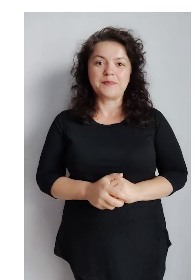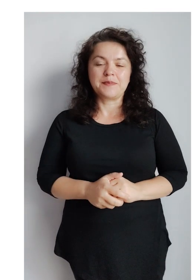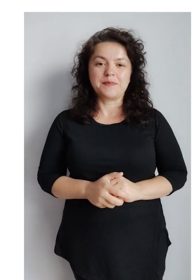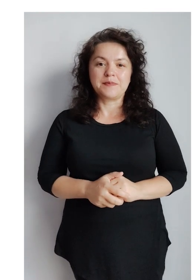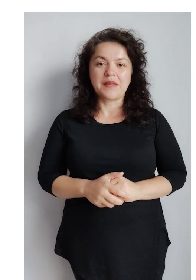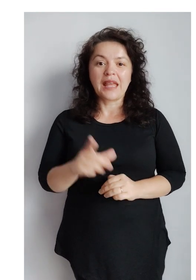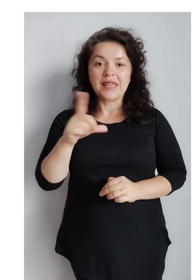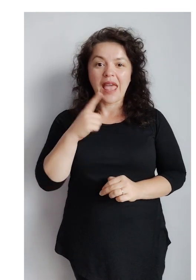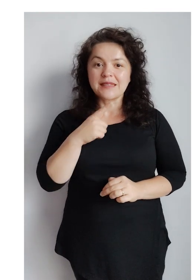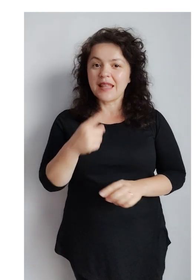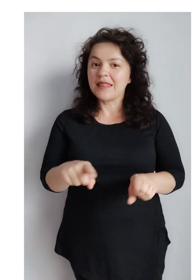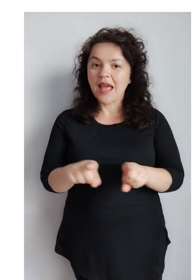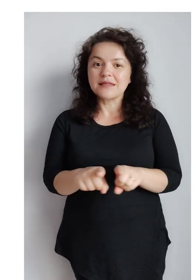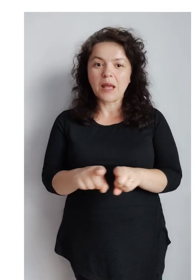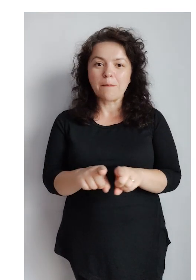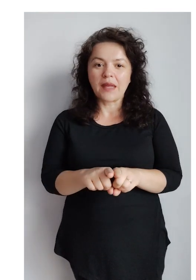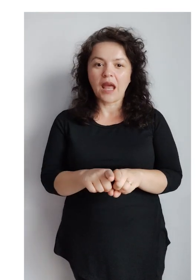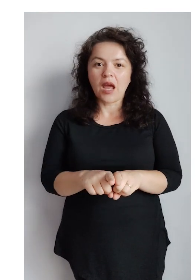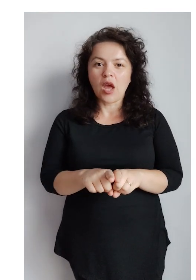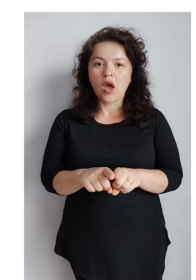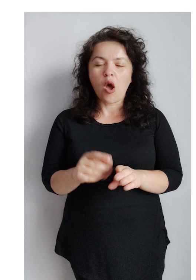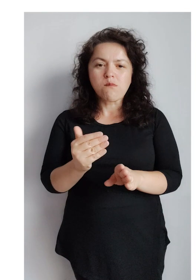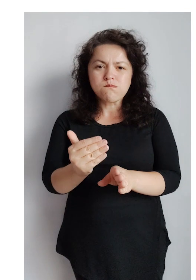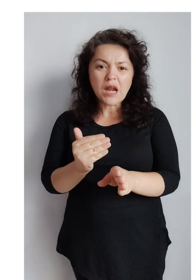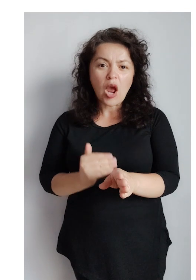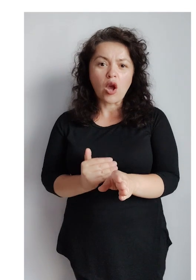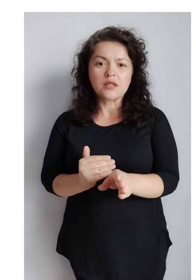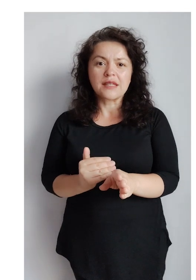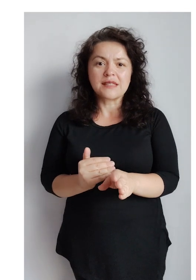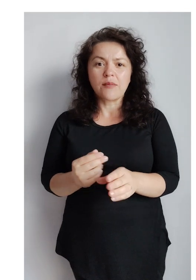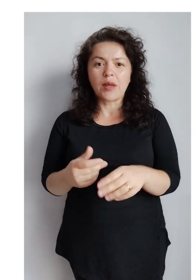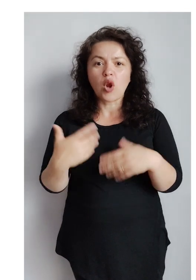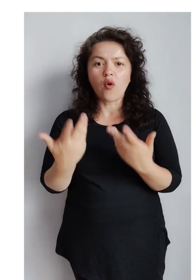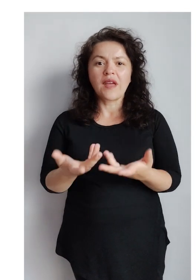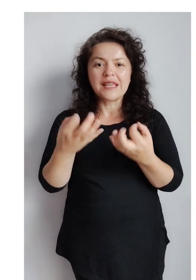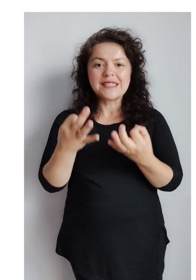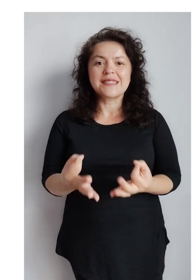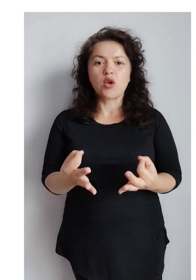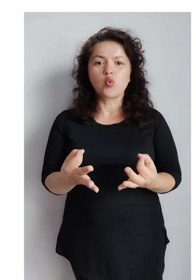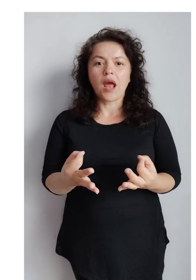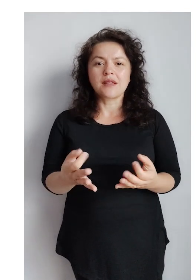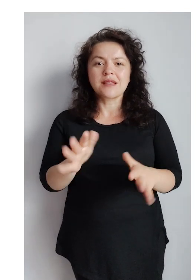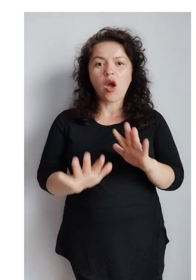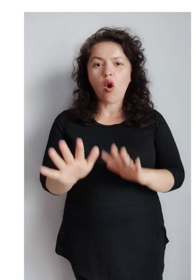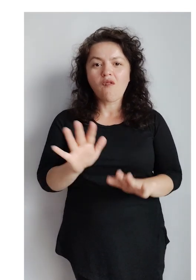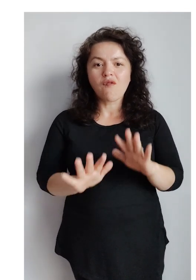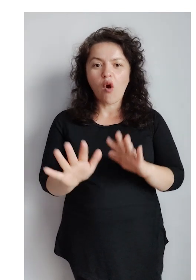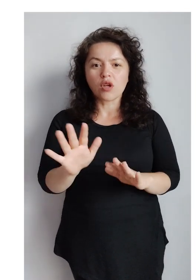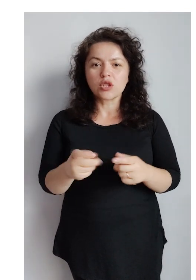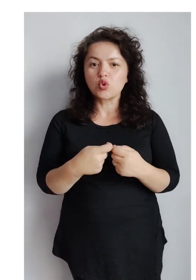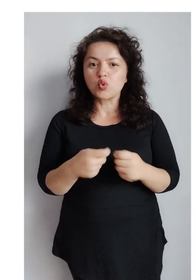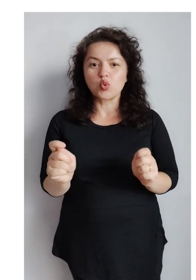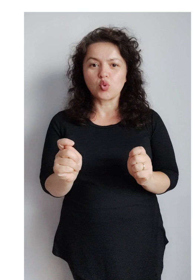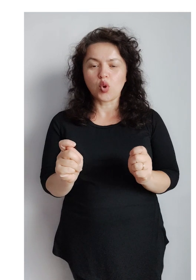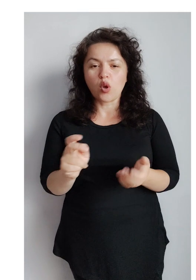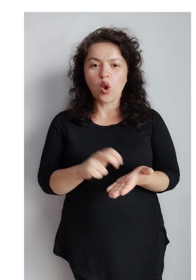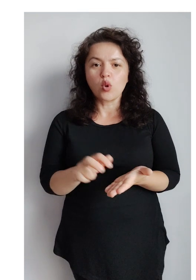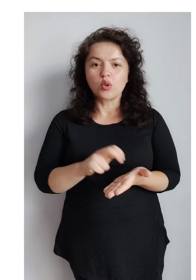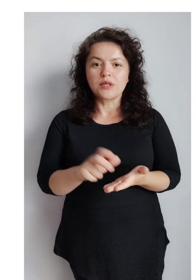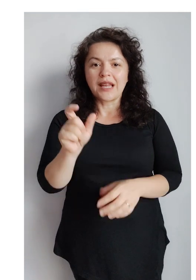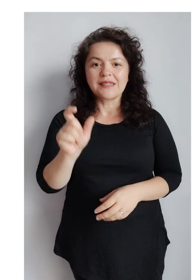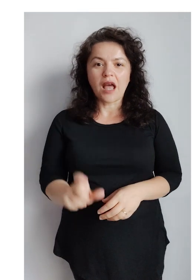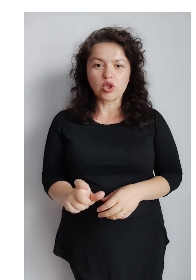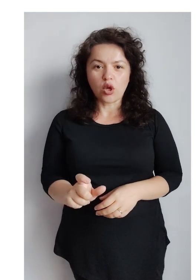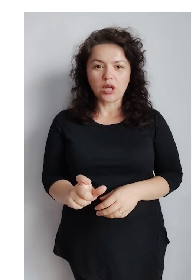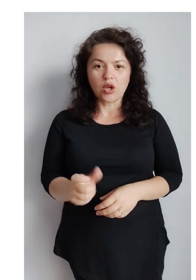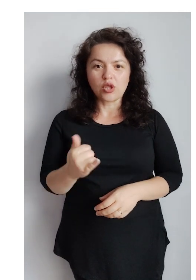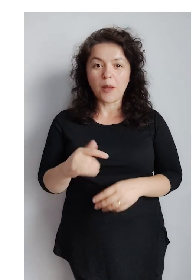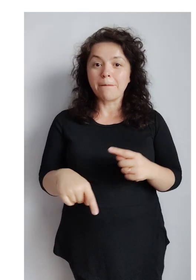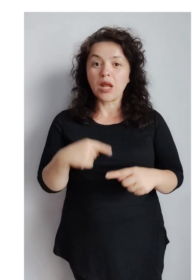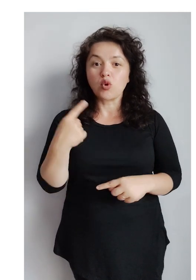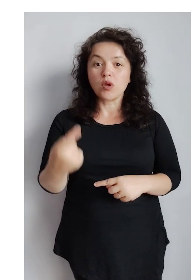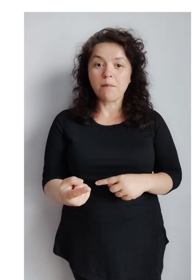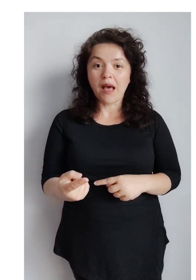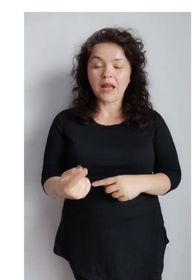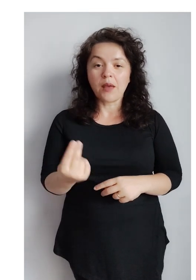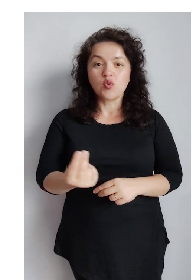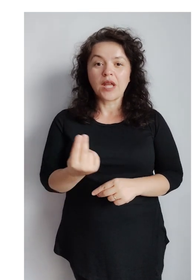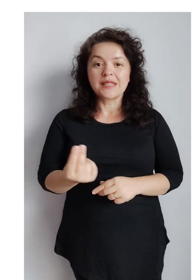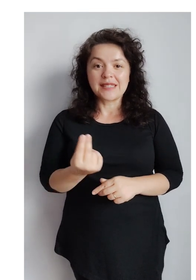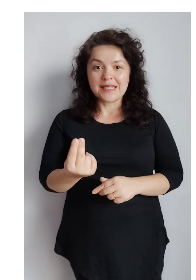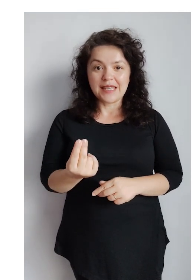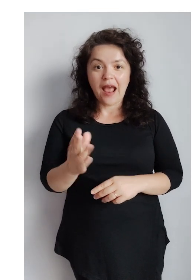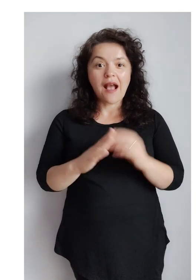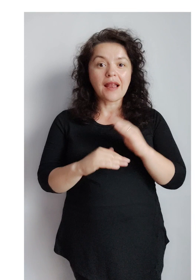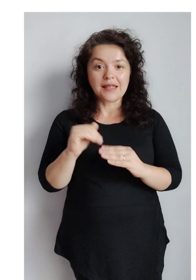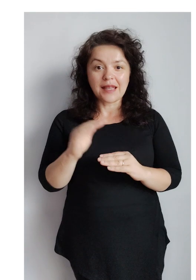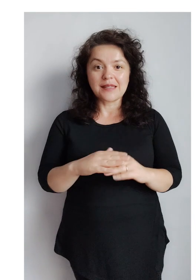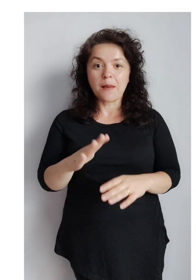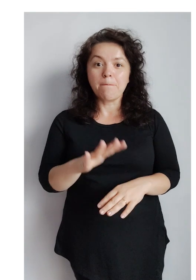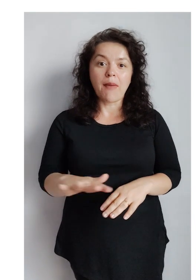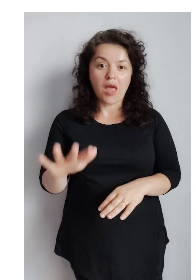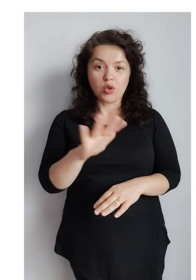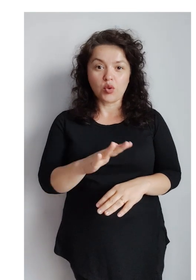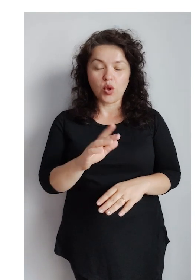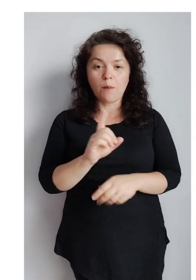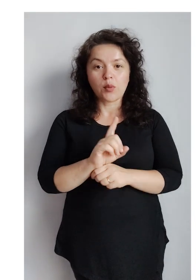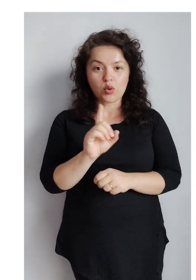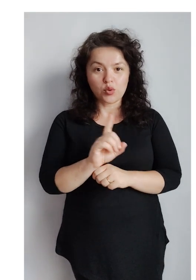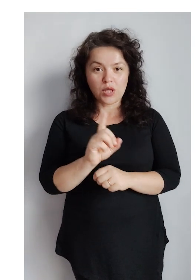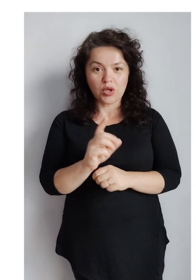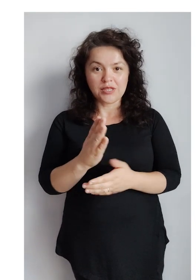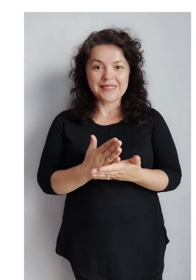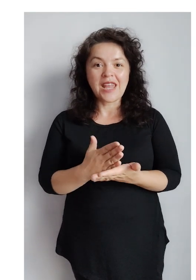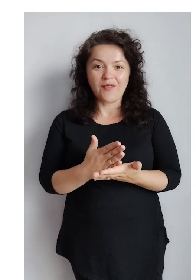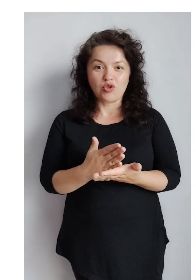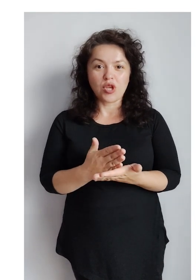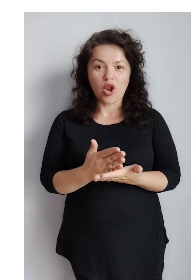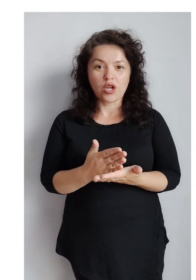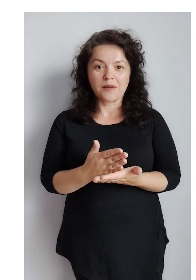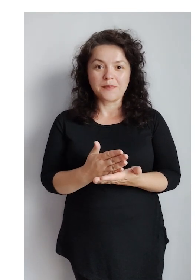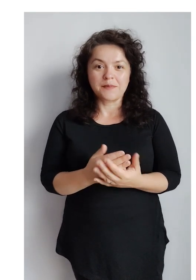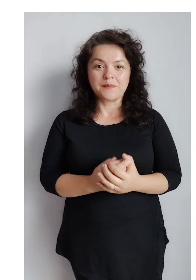Este, de asemenea, o precondiție pentru a oferi siguranță și confort tuturor utilizatorilor și, prin urmare, îmbunătățirea calității mediului, produselor și serviciilor.